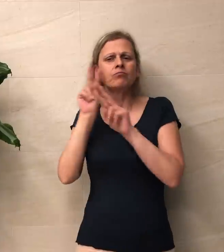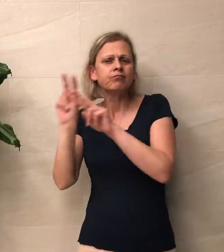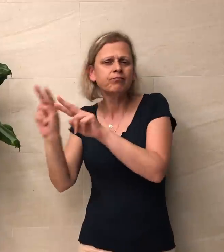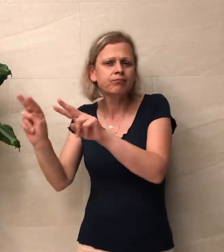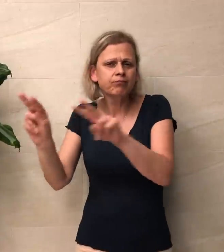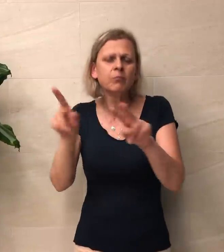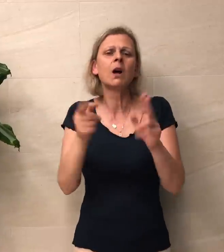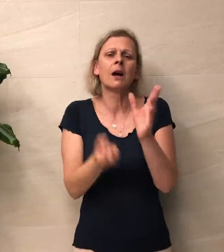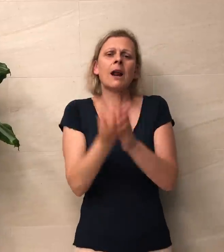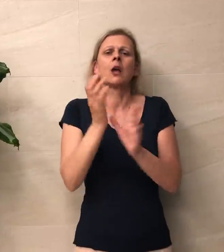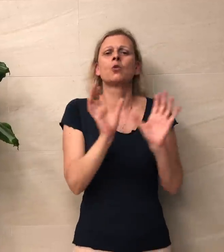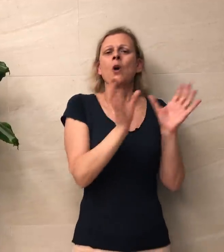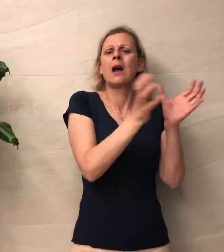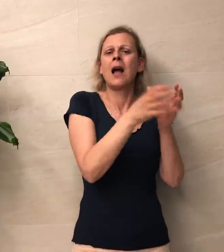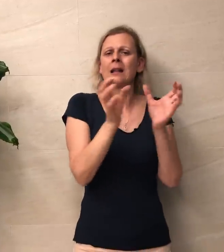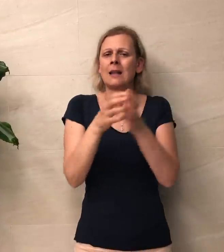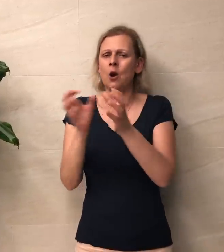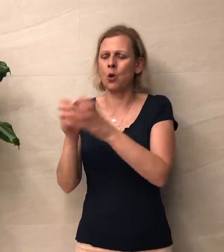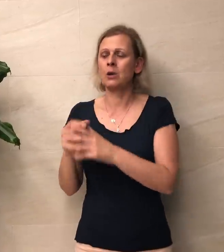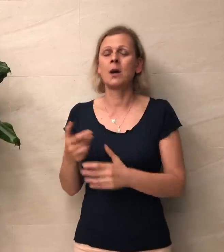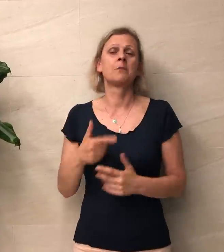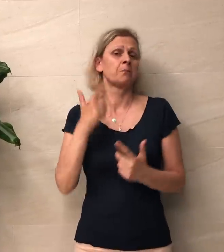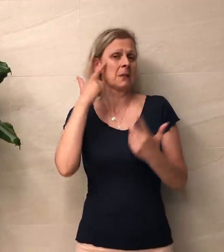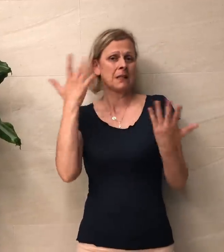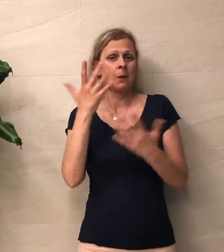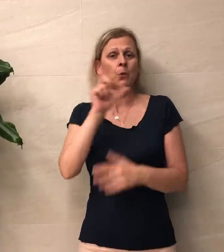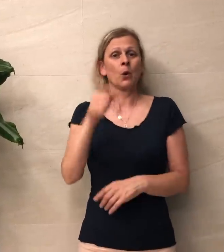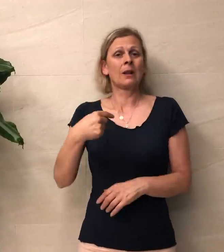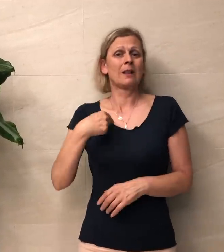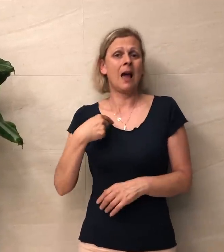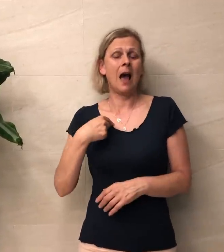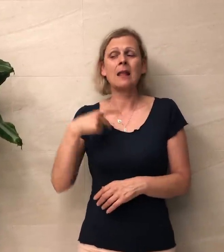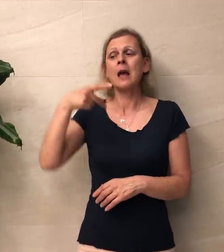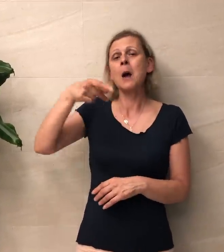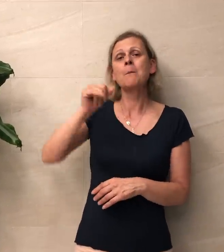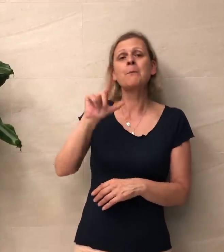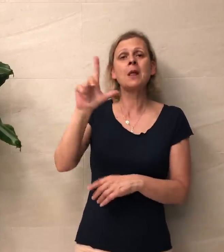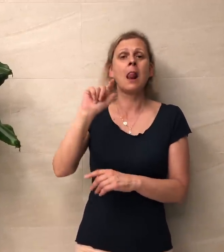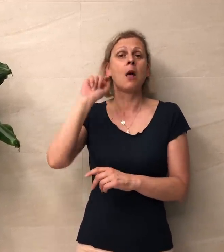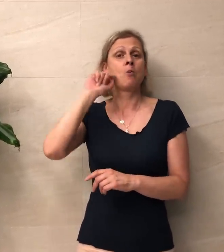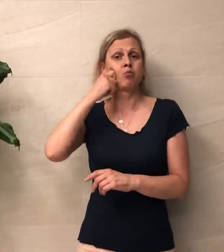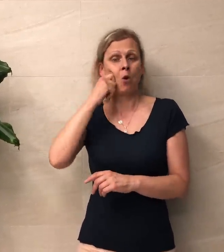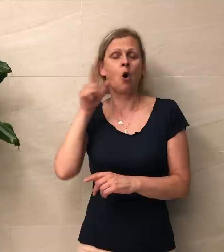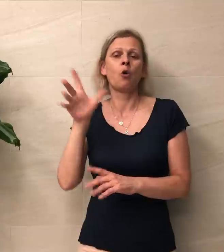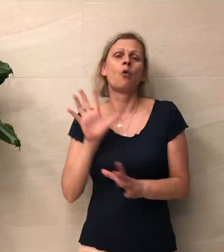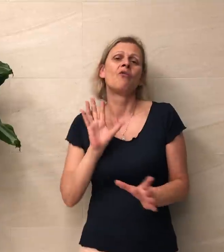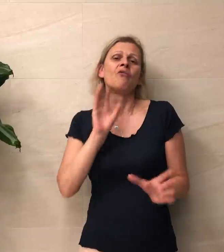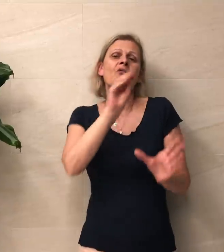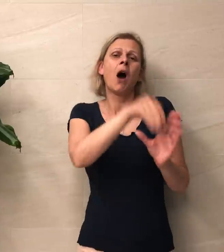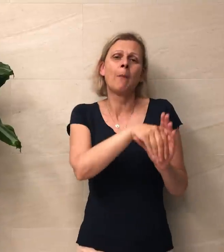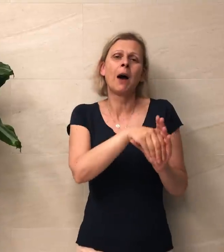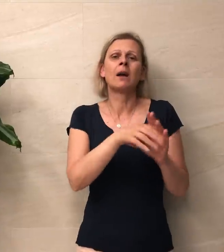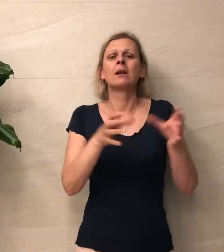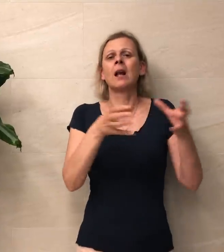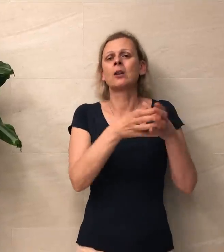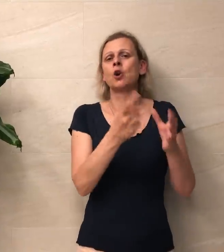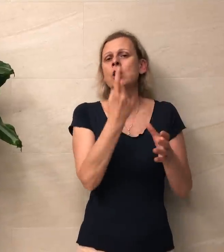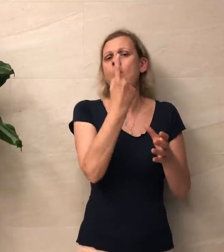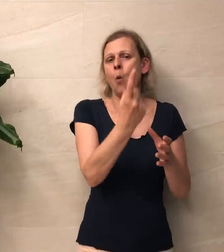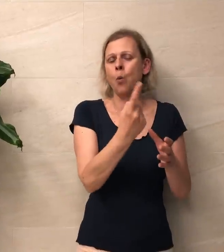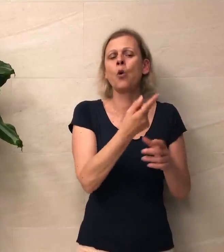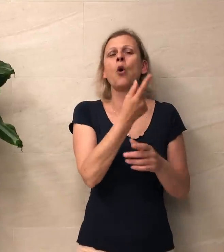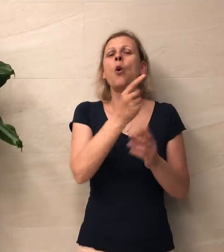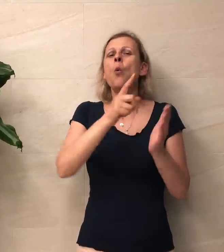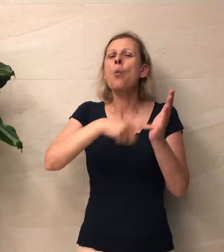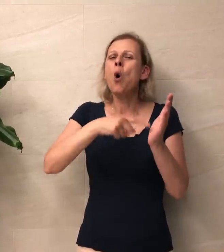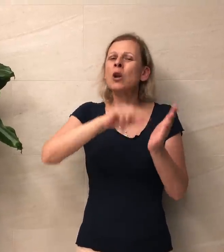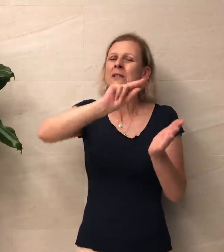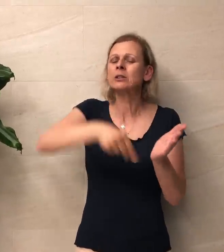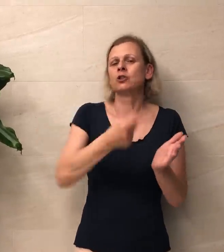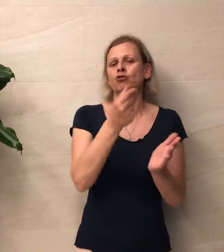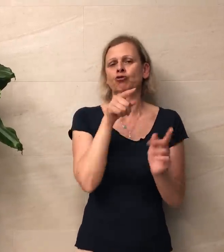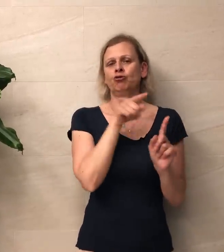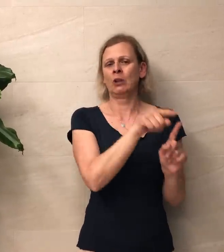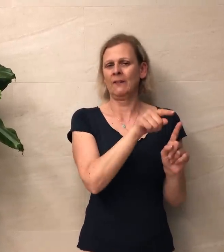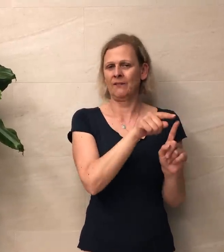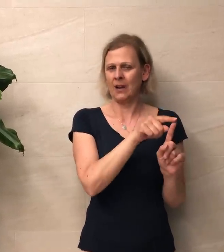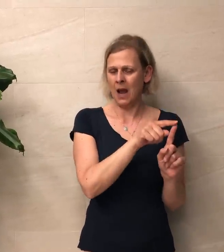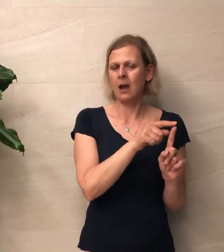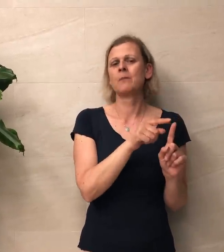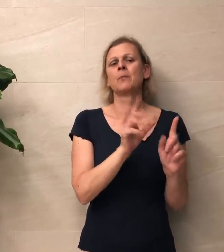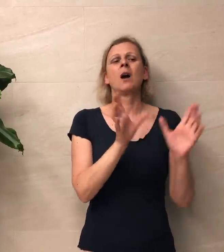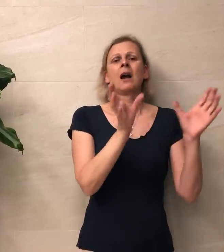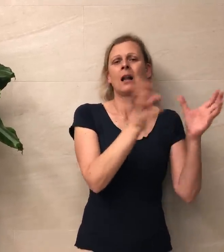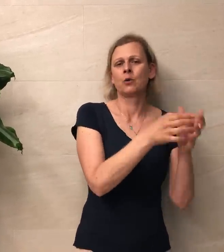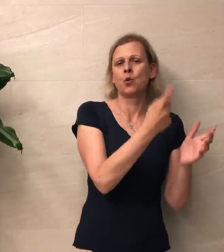ad esempio, l’Italia che ha un PIL alto fa parte della categoria che versa come quota associativa una determinata cifra.